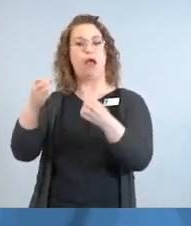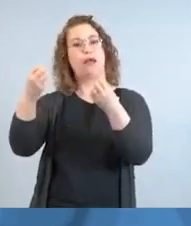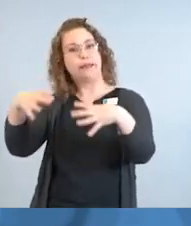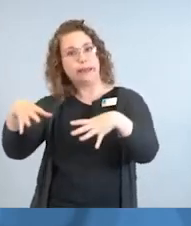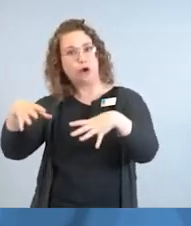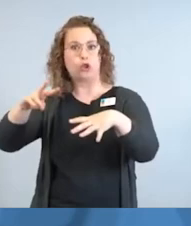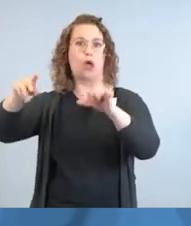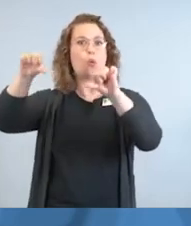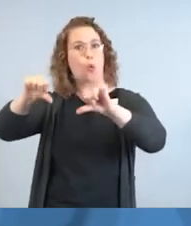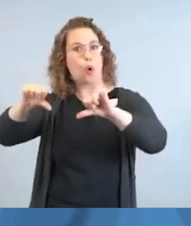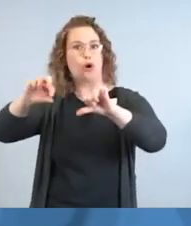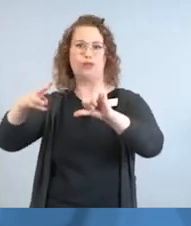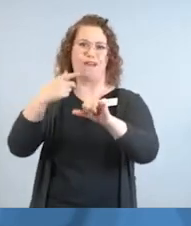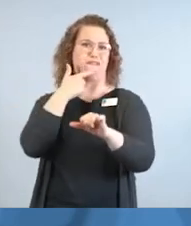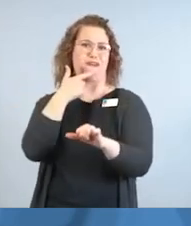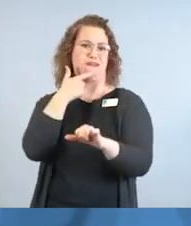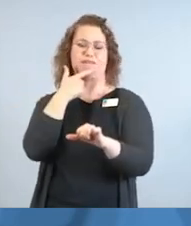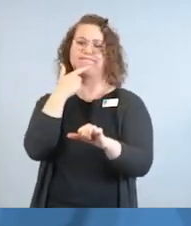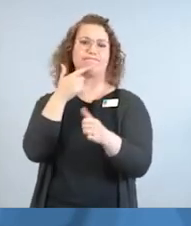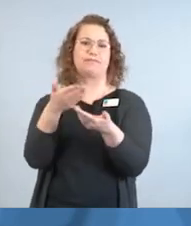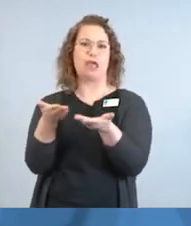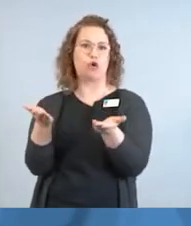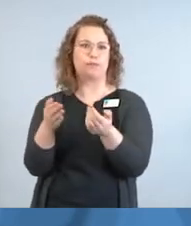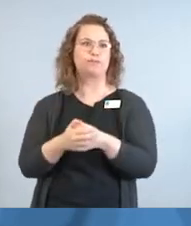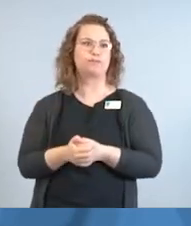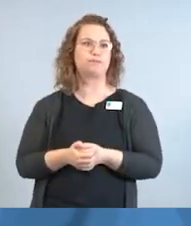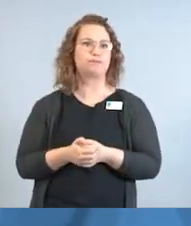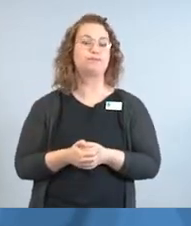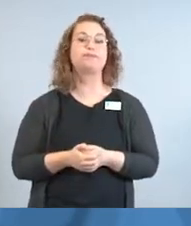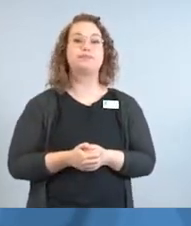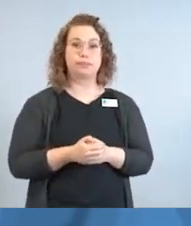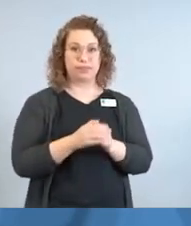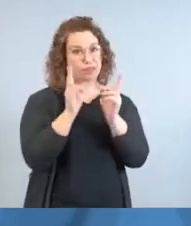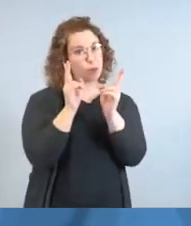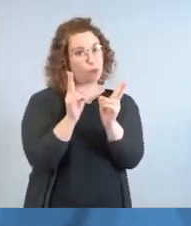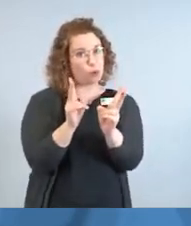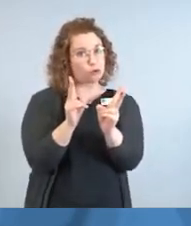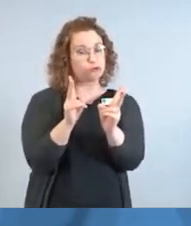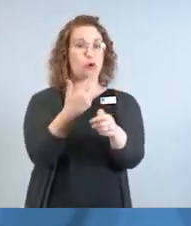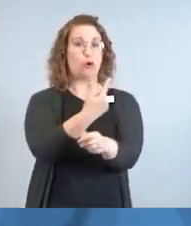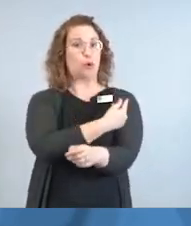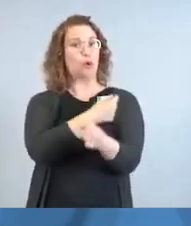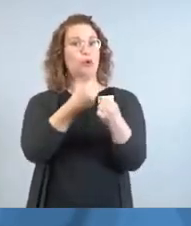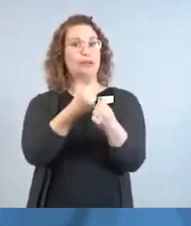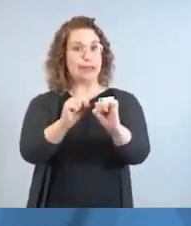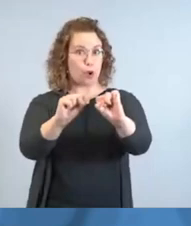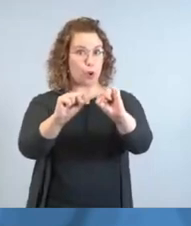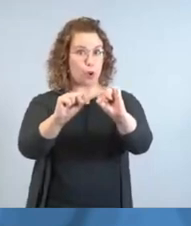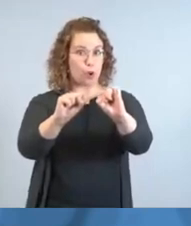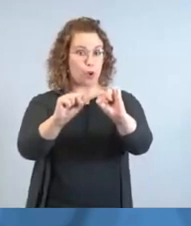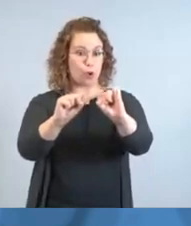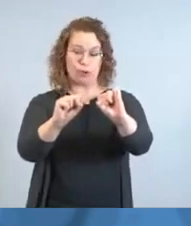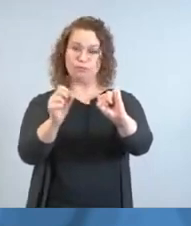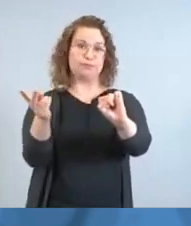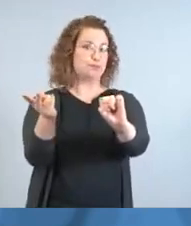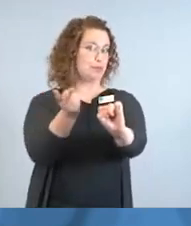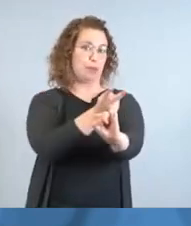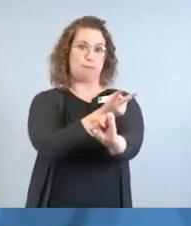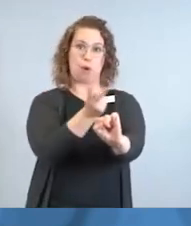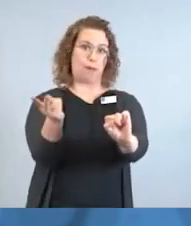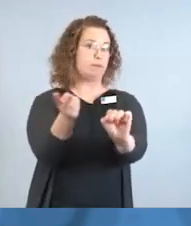Jatkaisin, että niiden teho on tämän hetkisen tiedon valossa yhtäläinen.